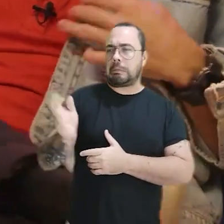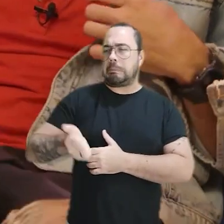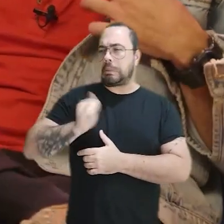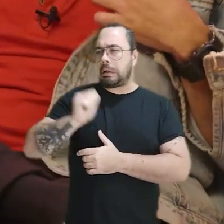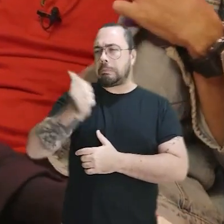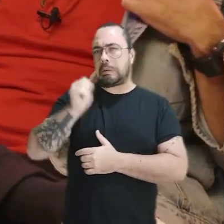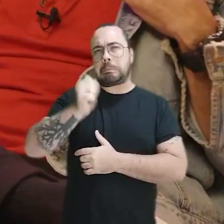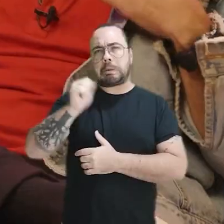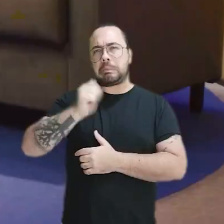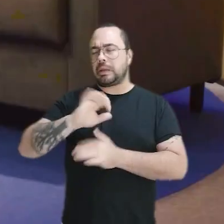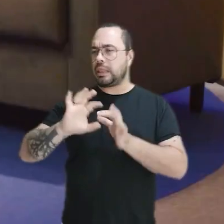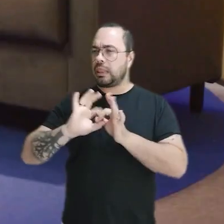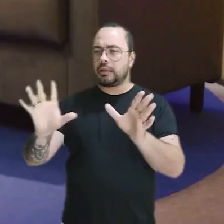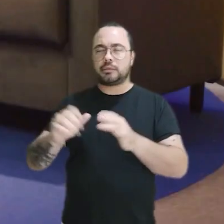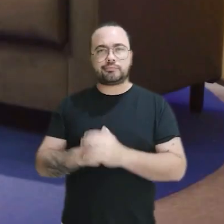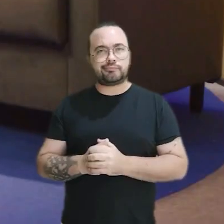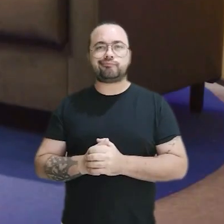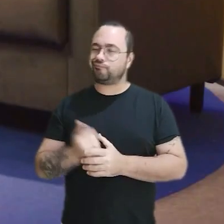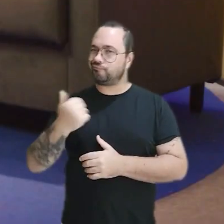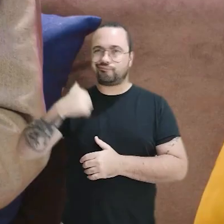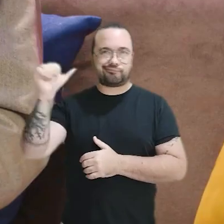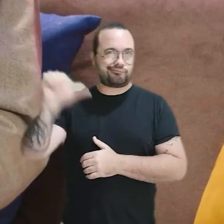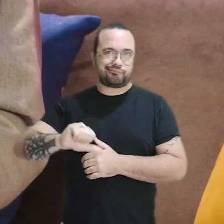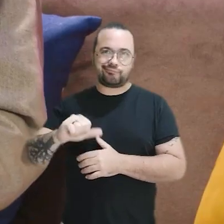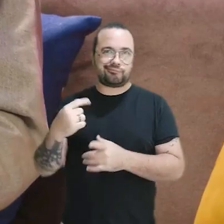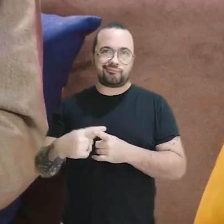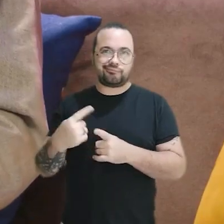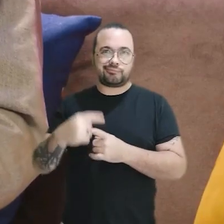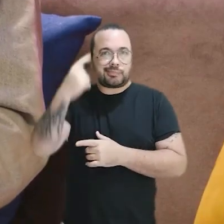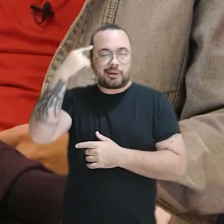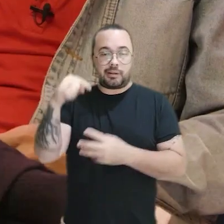cervejas você quiser", assim. E, nossa, pior viagem, porque a gente não imagina que dois banheiros comportam